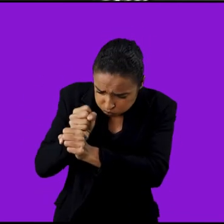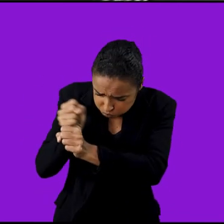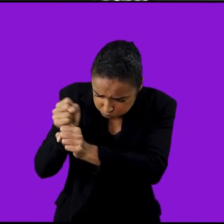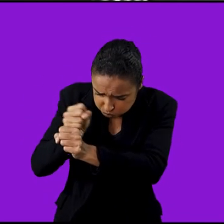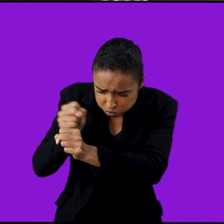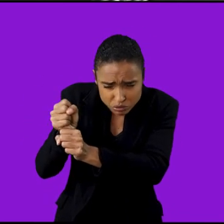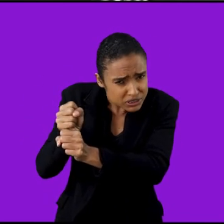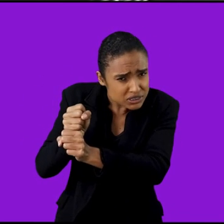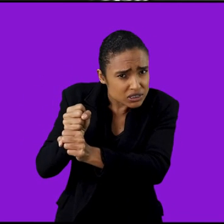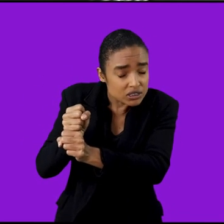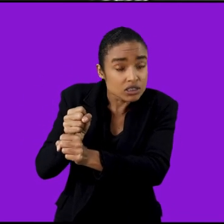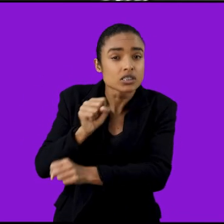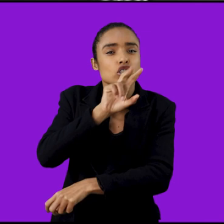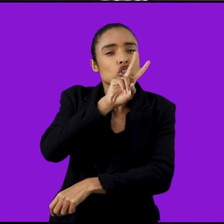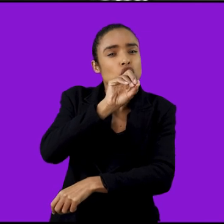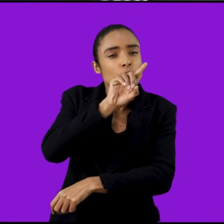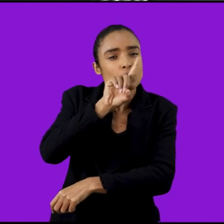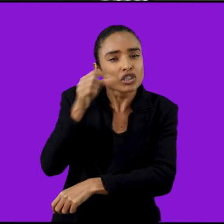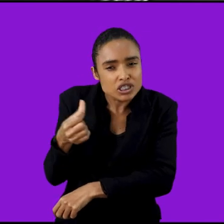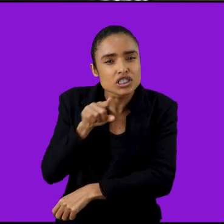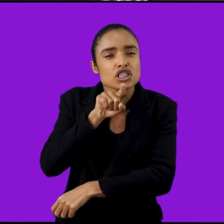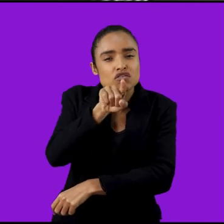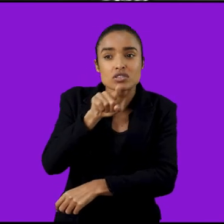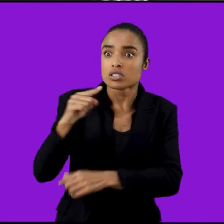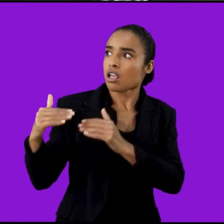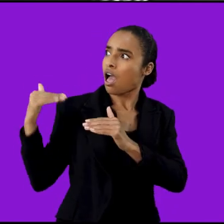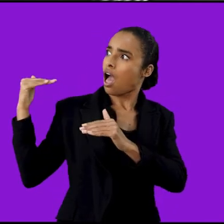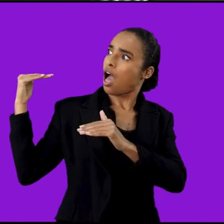Sim, teve esse negócio de 2016, né, tipo? Cê tá numa ascensão